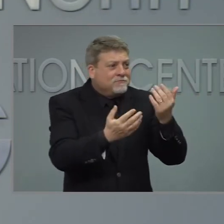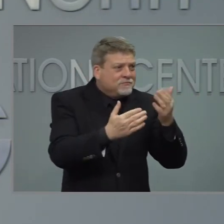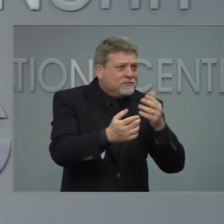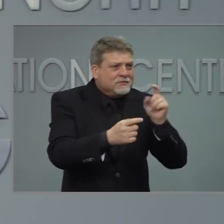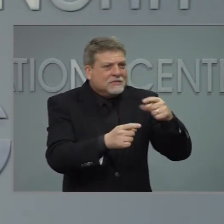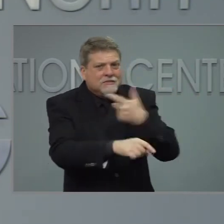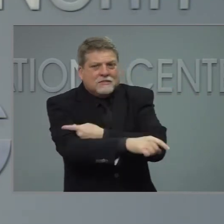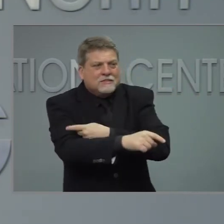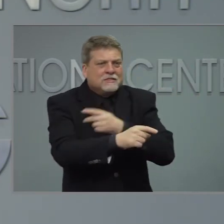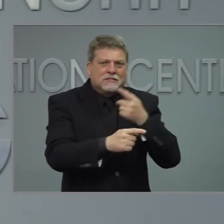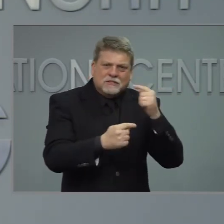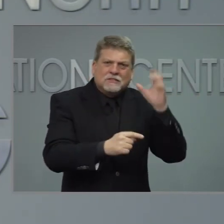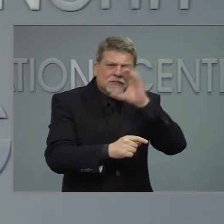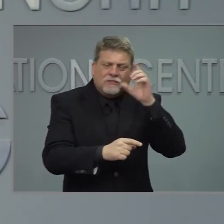la el virus.